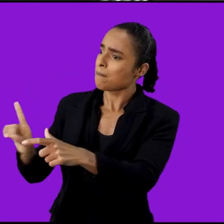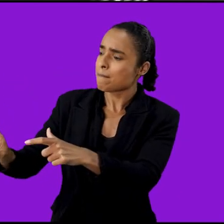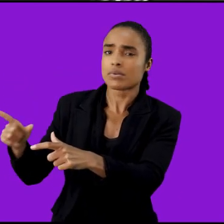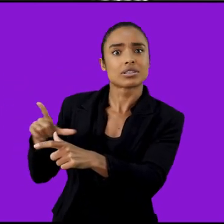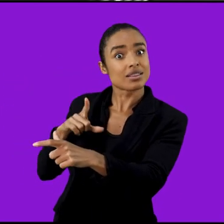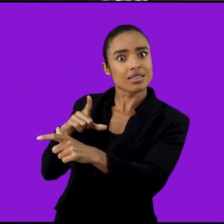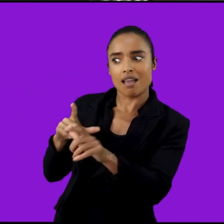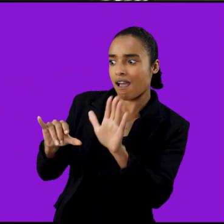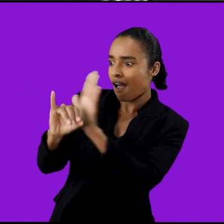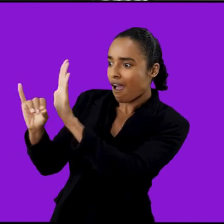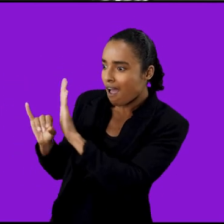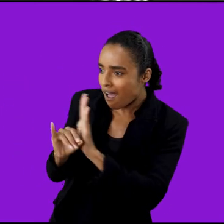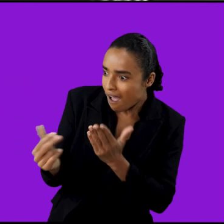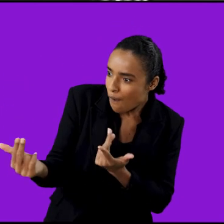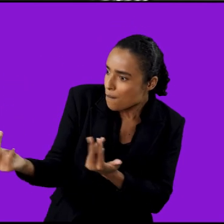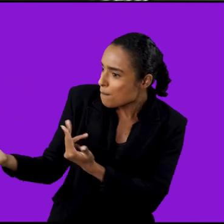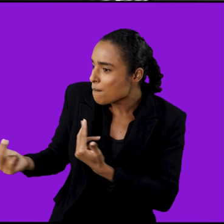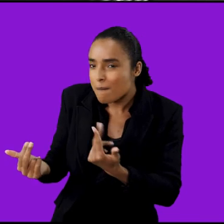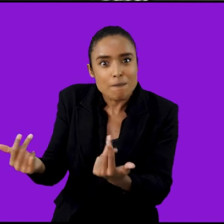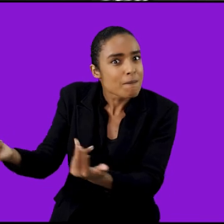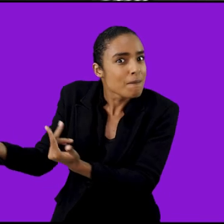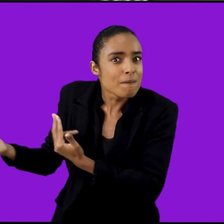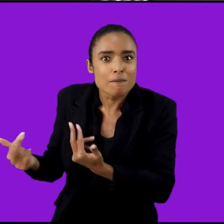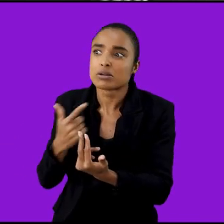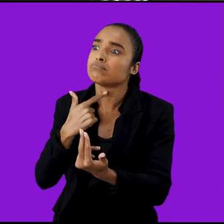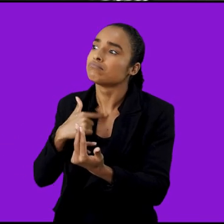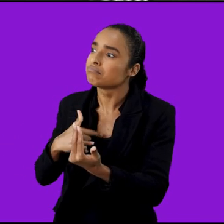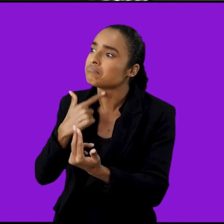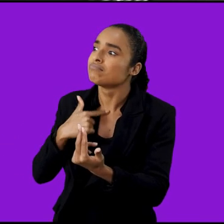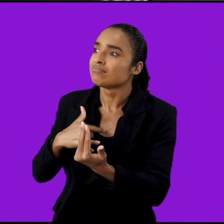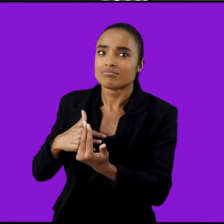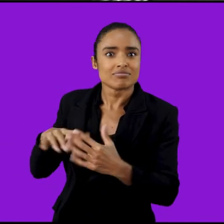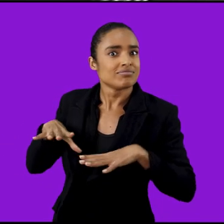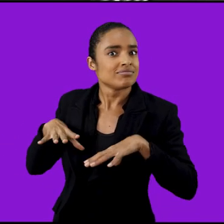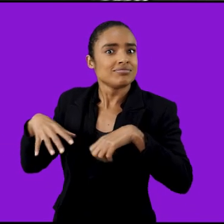olha pessoas parecidas com você. Vai, vai te dando uma musculatura emocional pra você